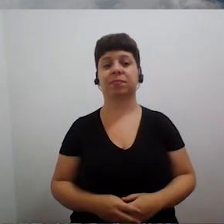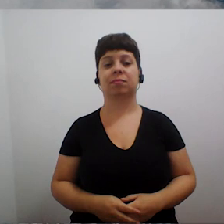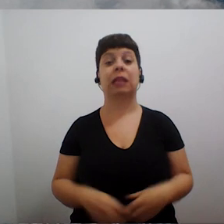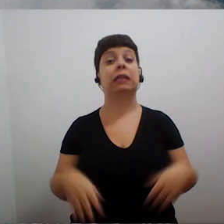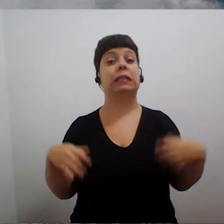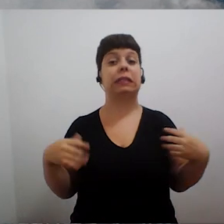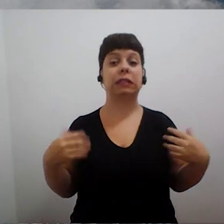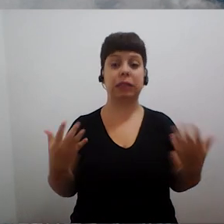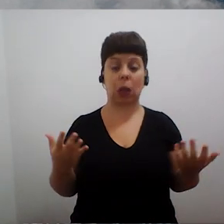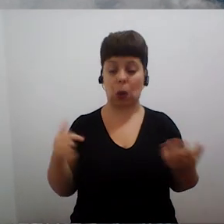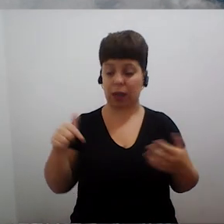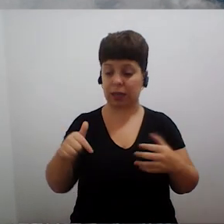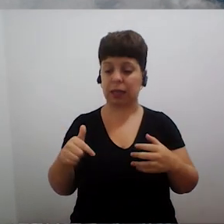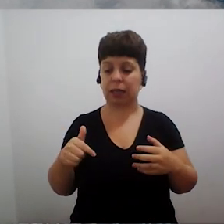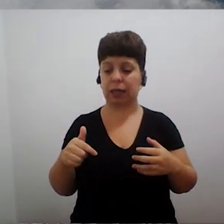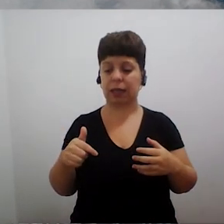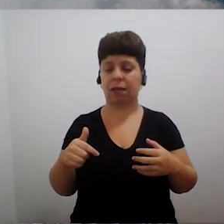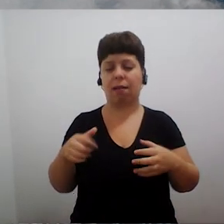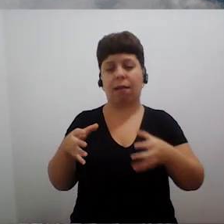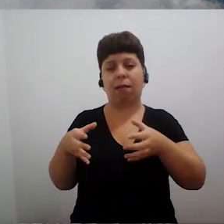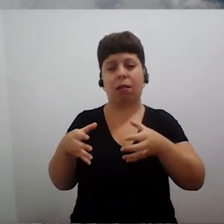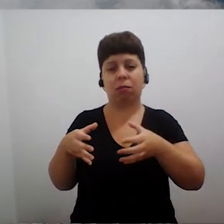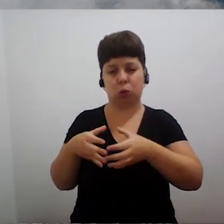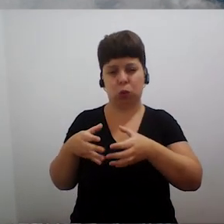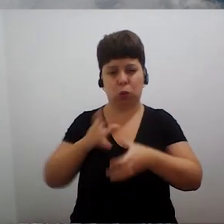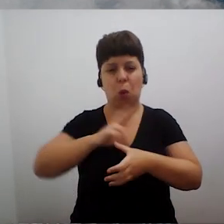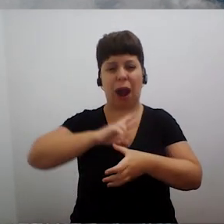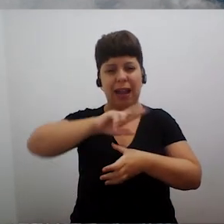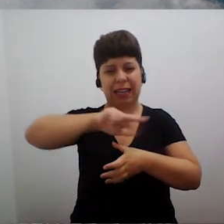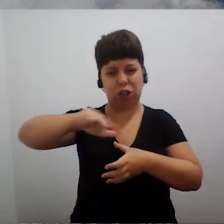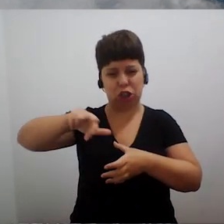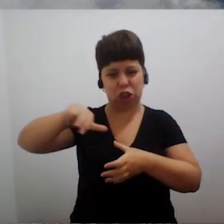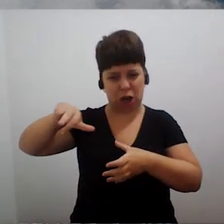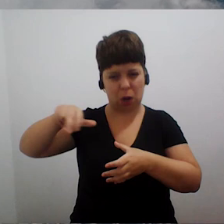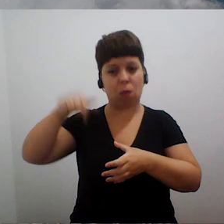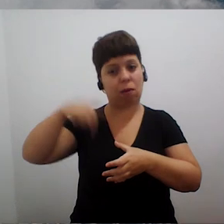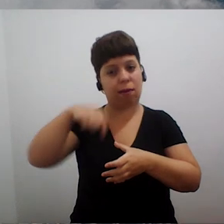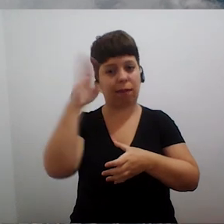Então, a Iniciativa Inter-Religiosa no Brasil, a contribuição dela vai no sentido de